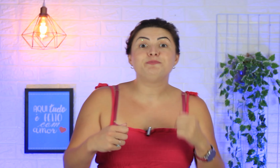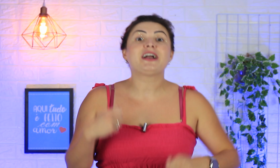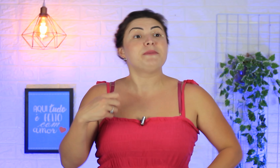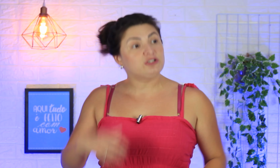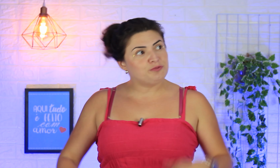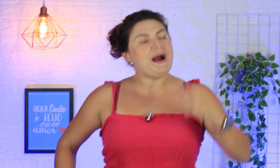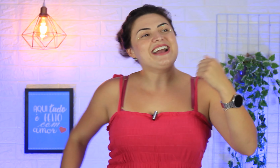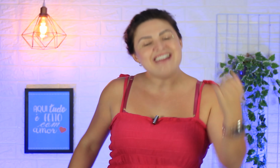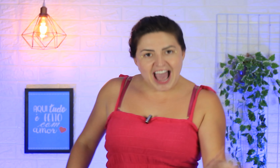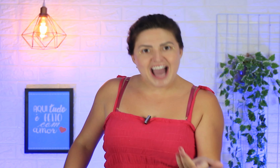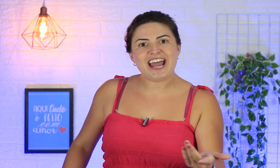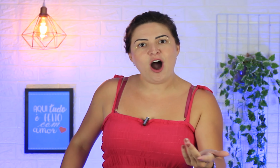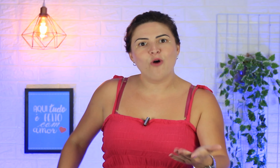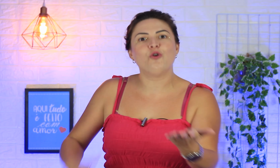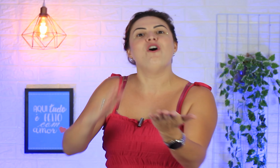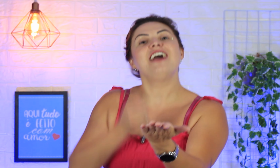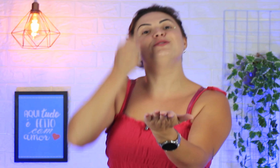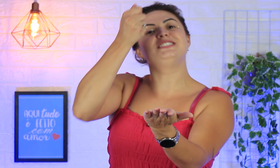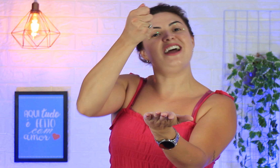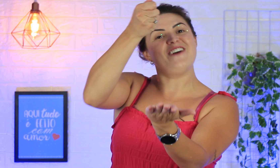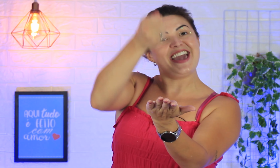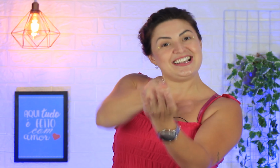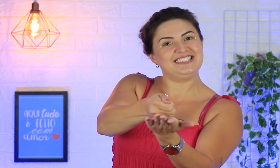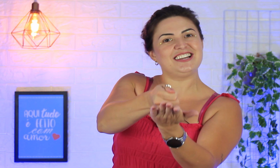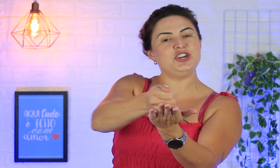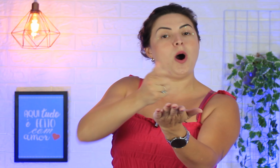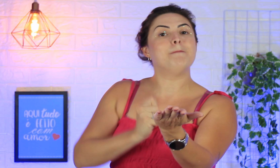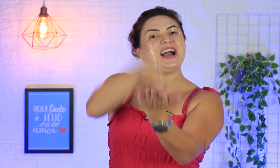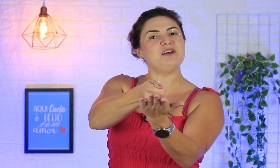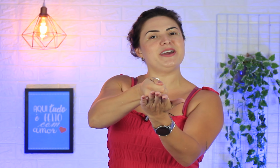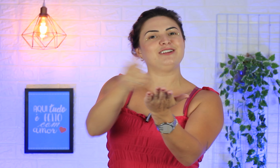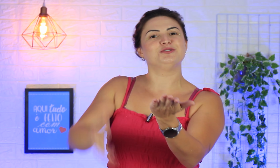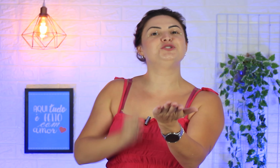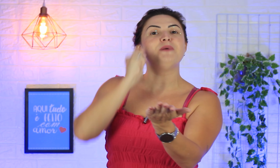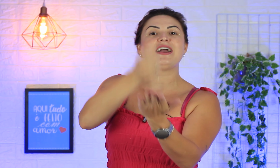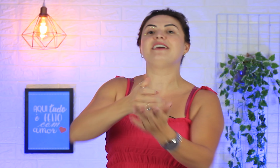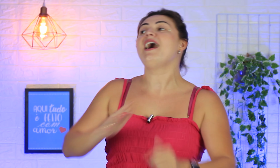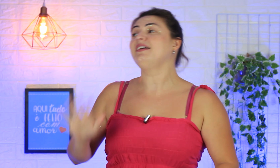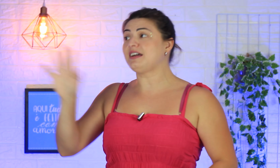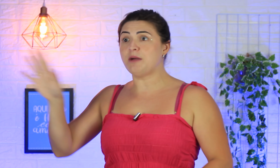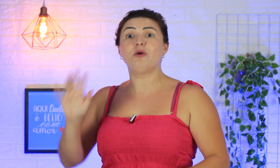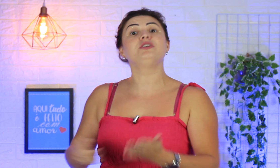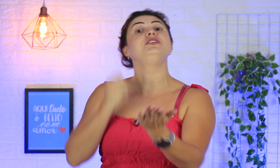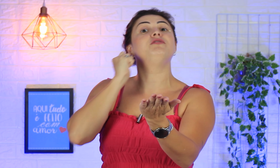de pagamento de pagar algo aí o sinal é esse aqui ó pagamento de pagar Ah daqui a pouquinho